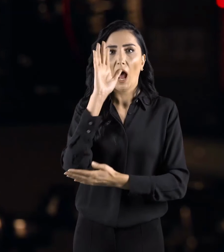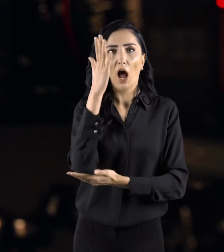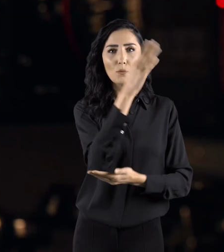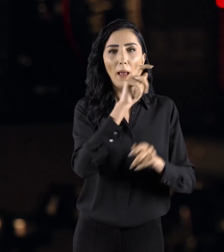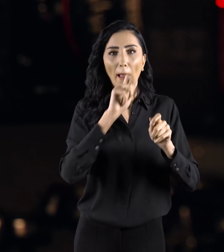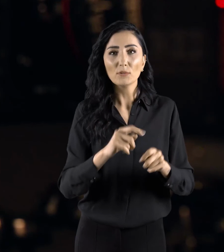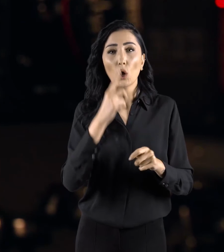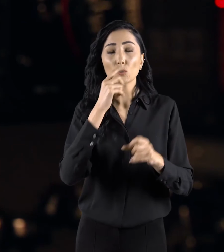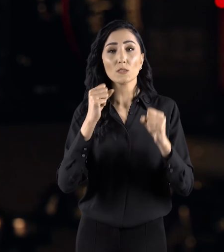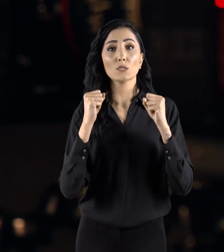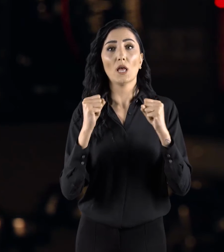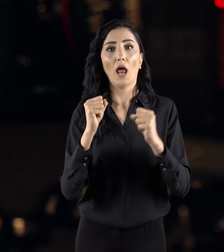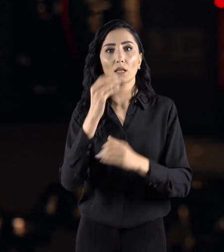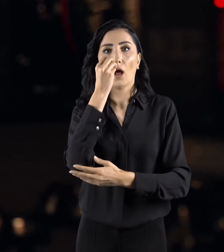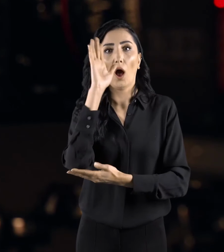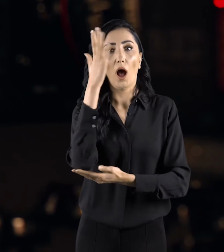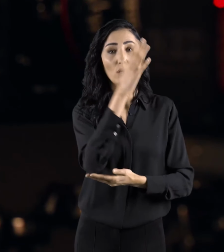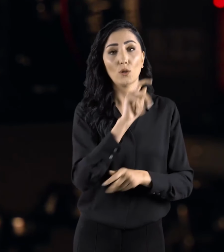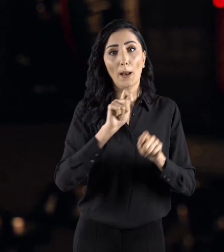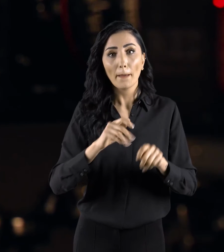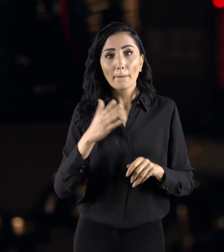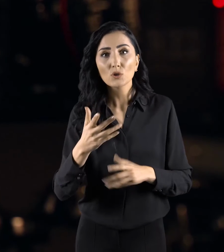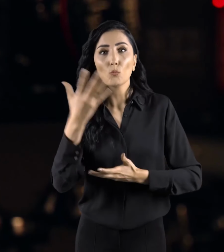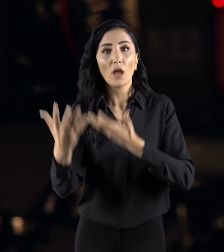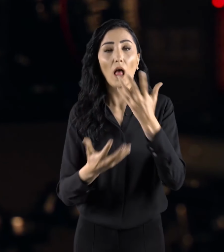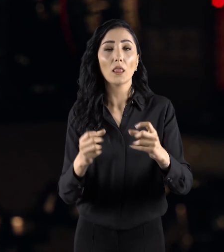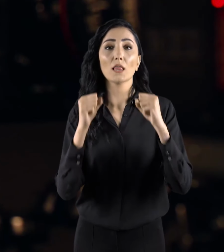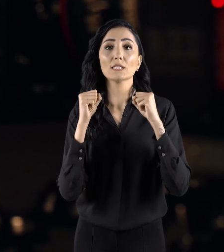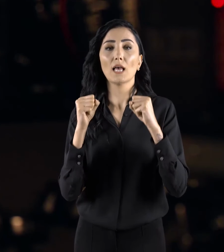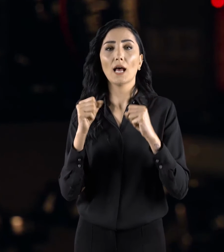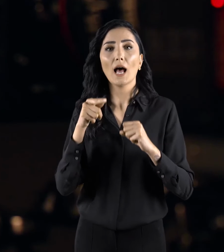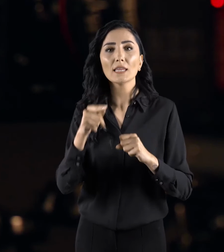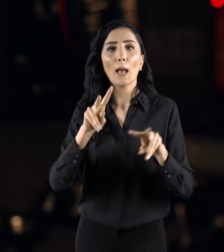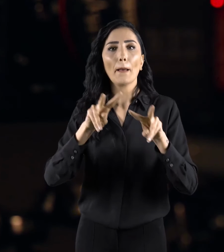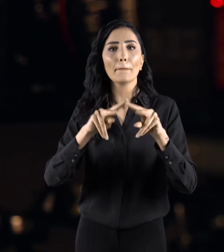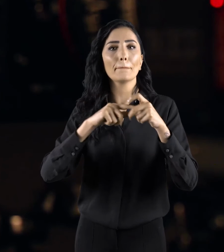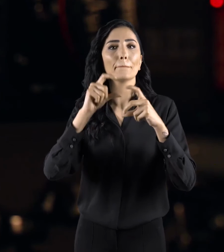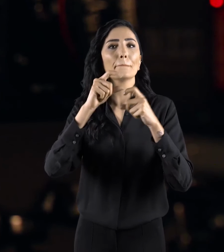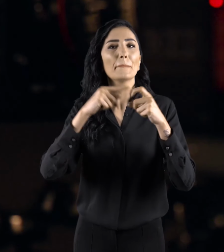Evin yakında ağaçlandırma çalışması tekrar yapacaksak sert ağaçları tercih